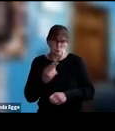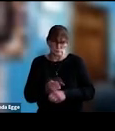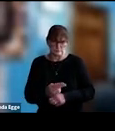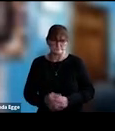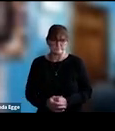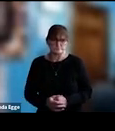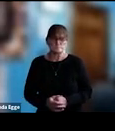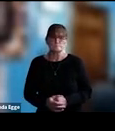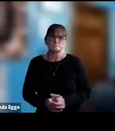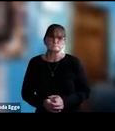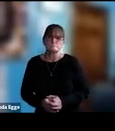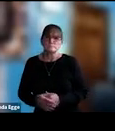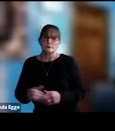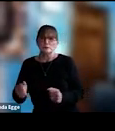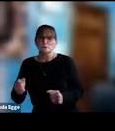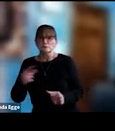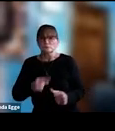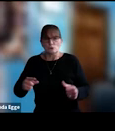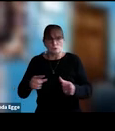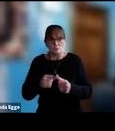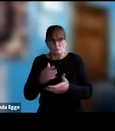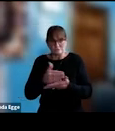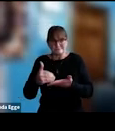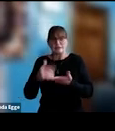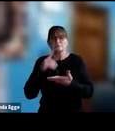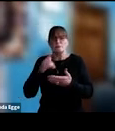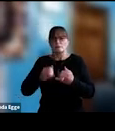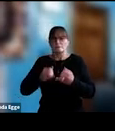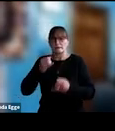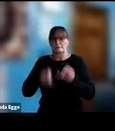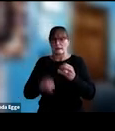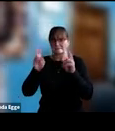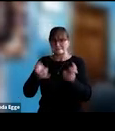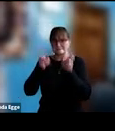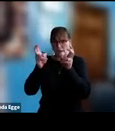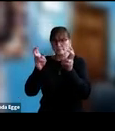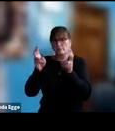Para esta primera sección el último tema en el que deben centrarse